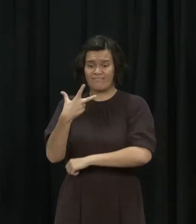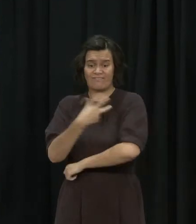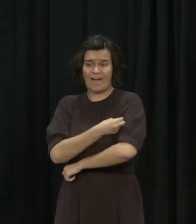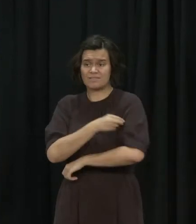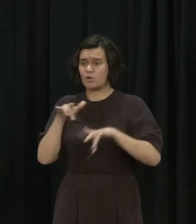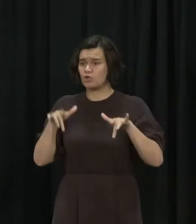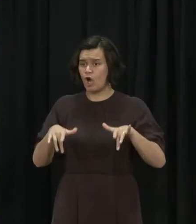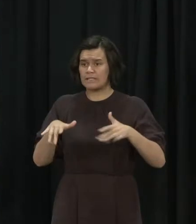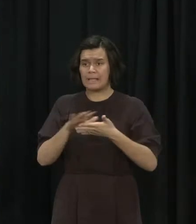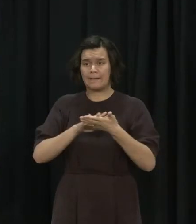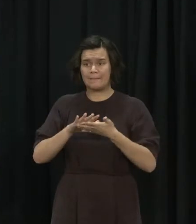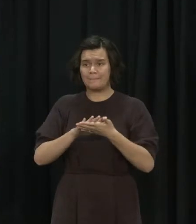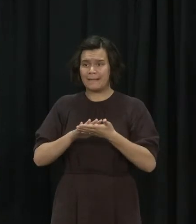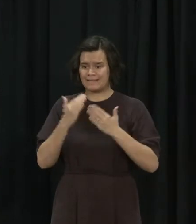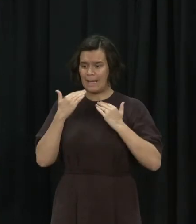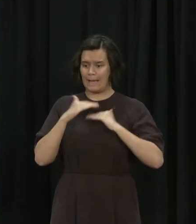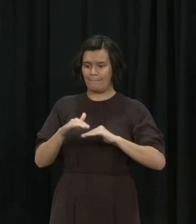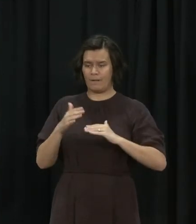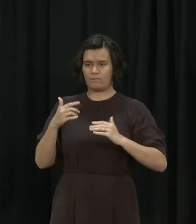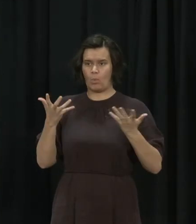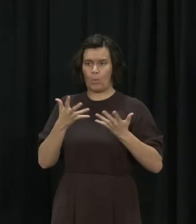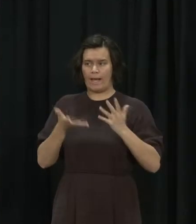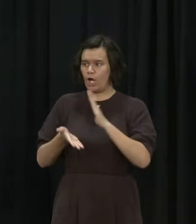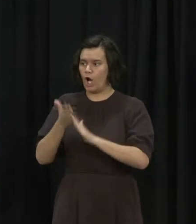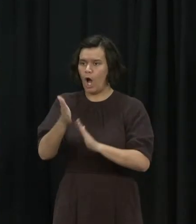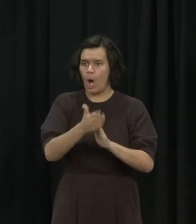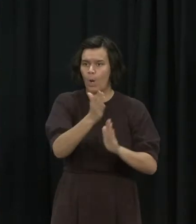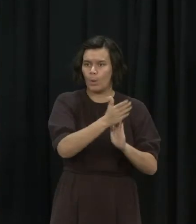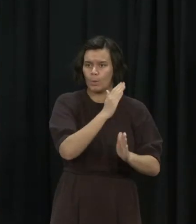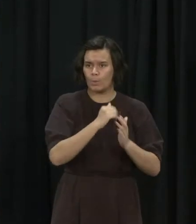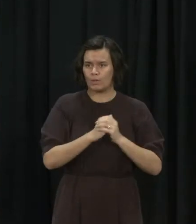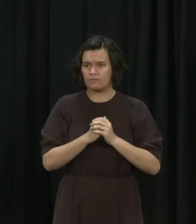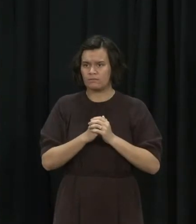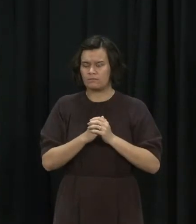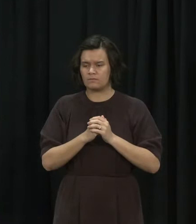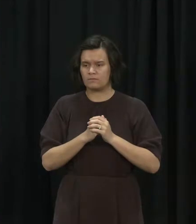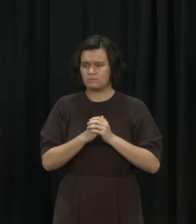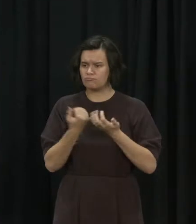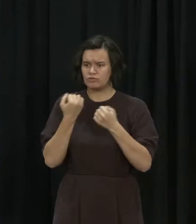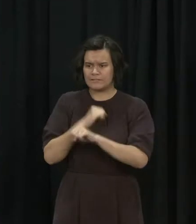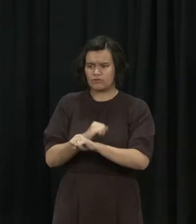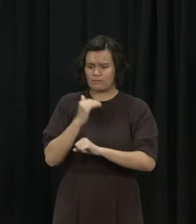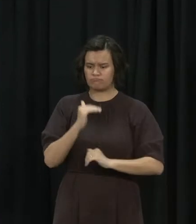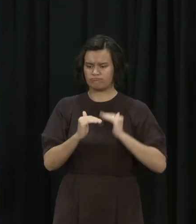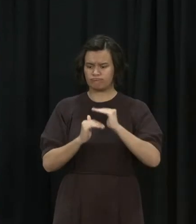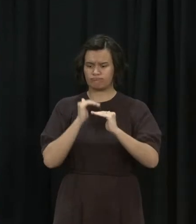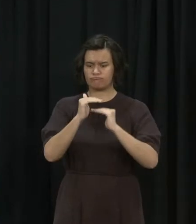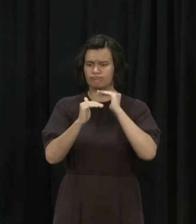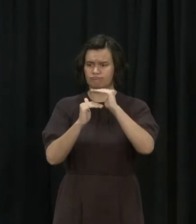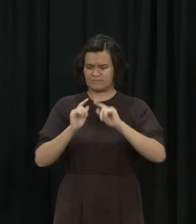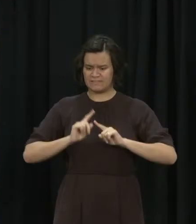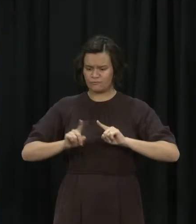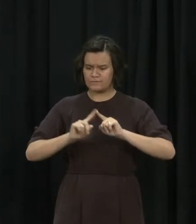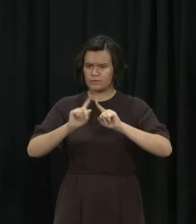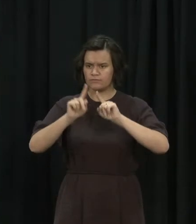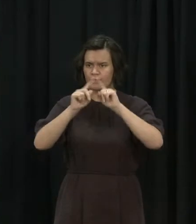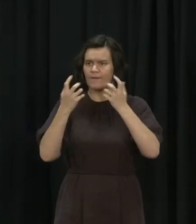titiro koe ki te tauira tiihi Swiss pera i a tatou inaianei, ko tatou he momo parenga. Kei a matou he kanohi kanohi, kei roto i te rama rama he waahi ka